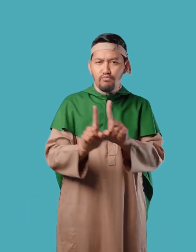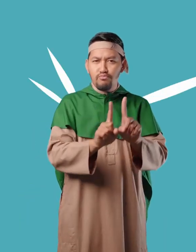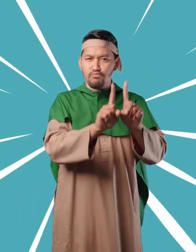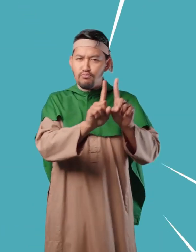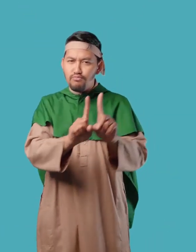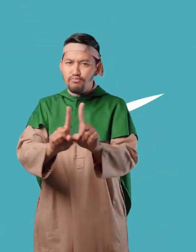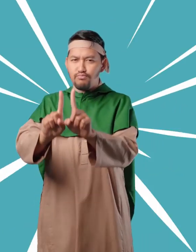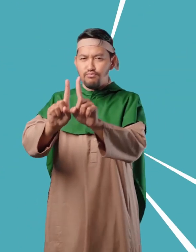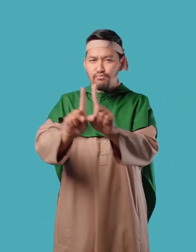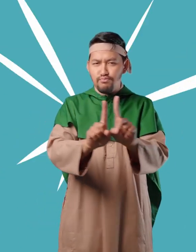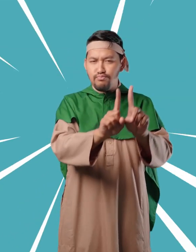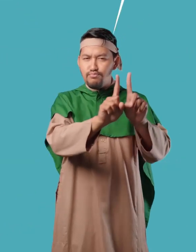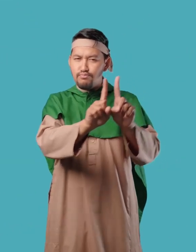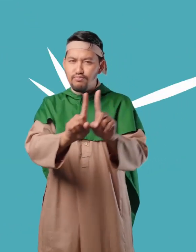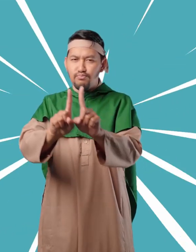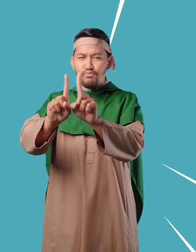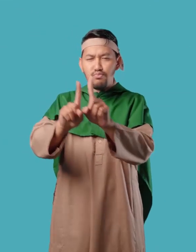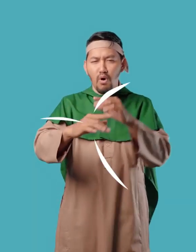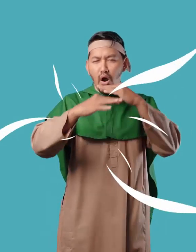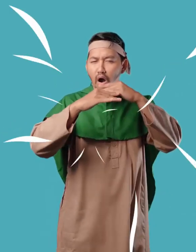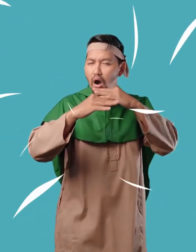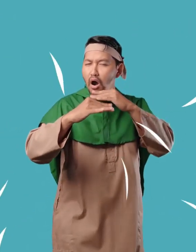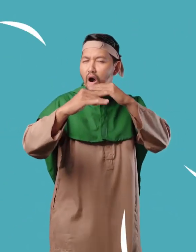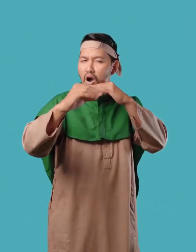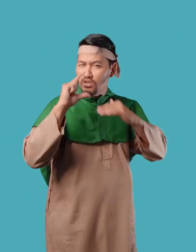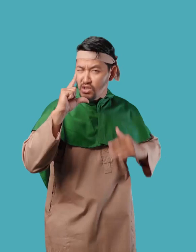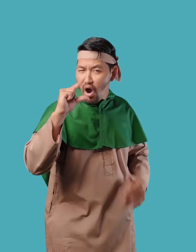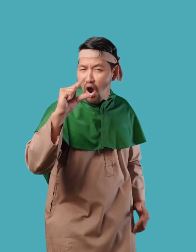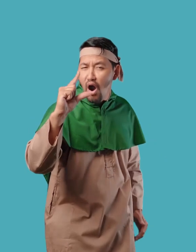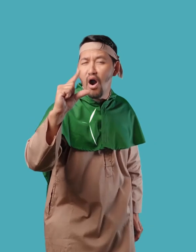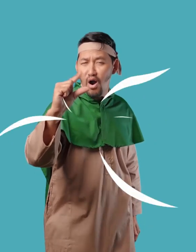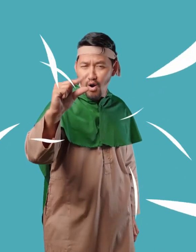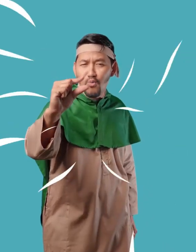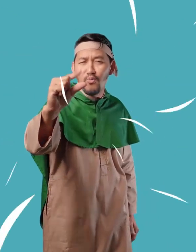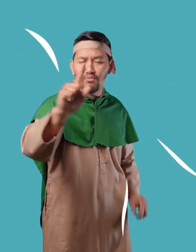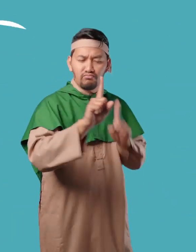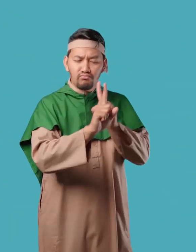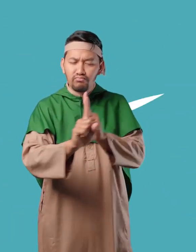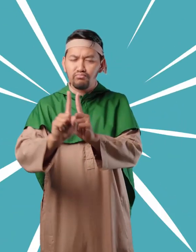Mereka berjalan sangat jauh. Lalu sesampainya disana,